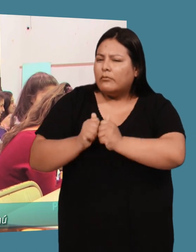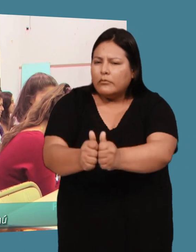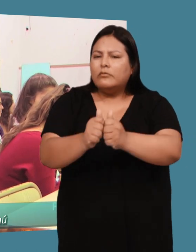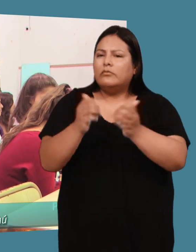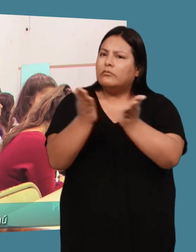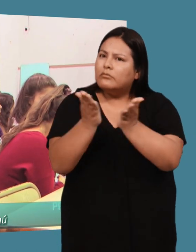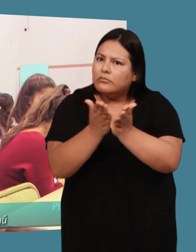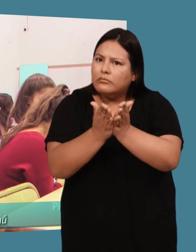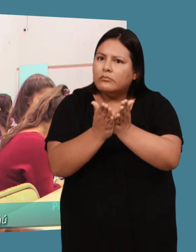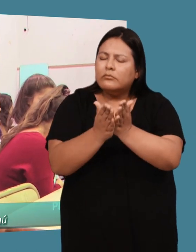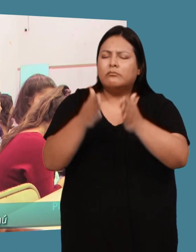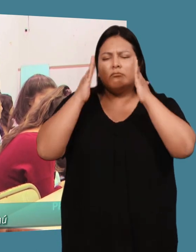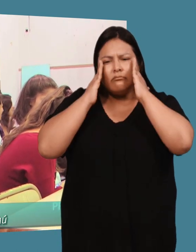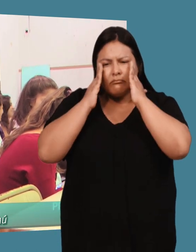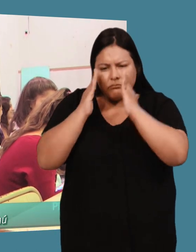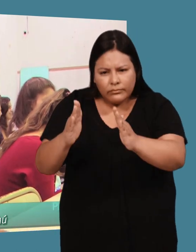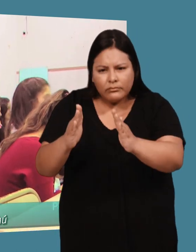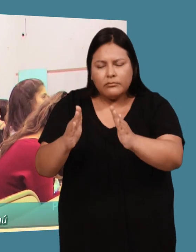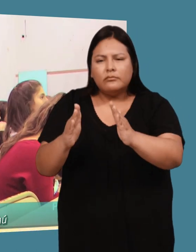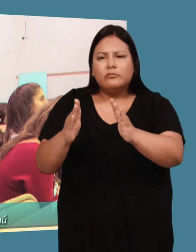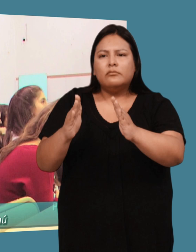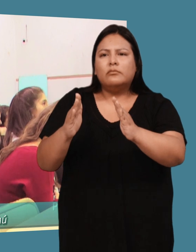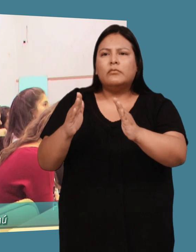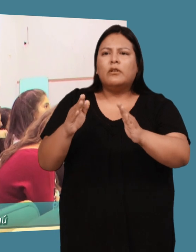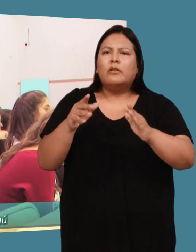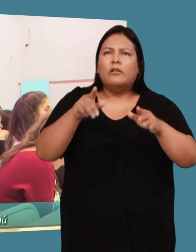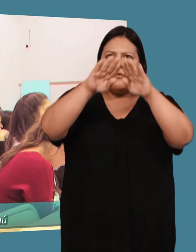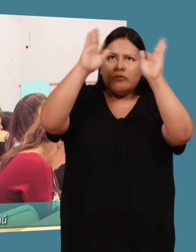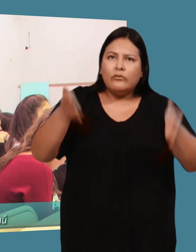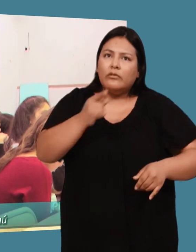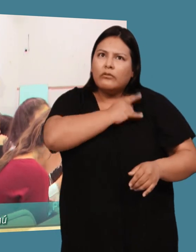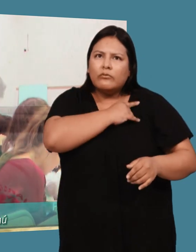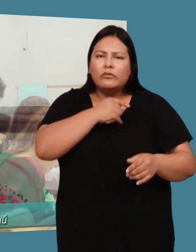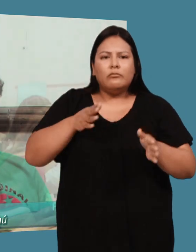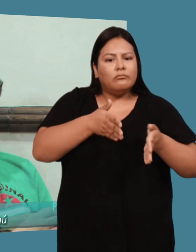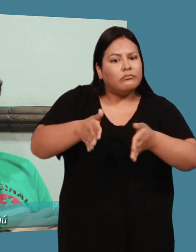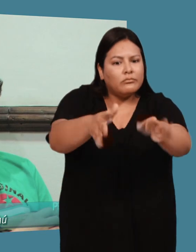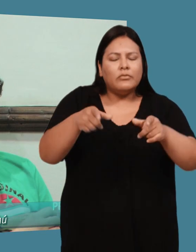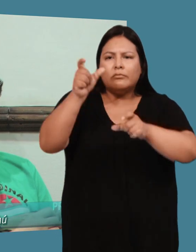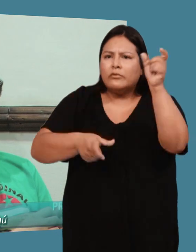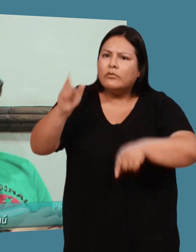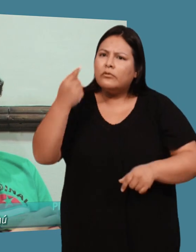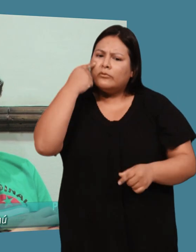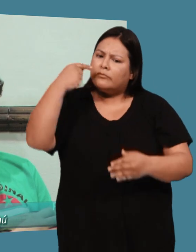hay mucha dedicación en ese sentido. Está todo muy bien señalizado están todas las personas muy bien informadas, entonces es fácil.